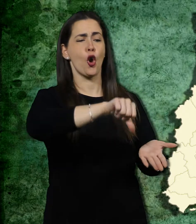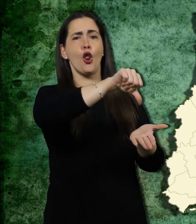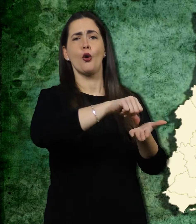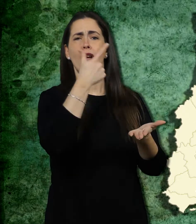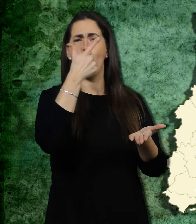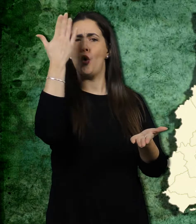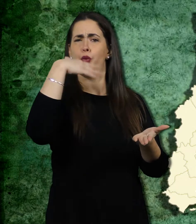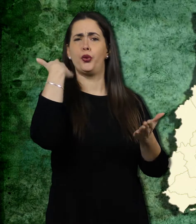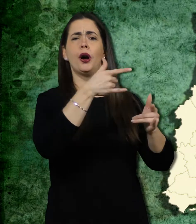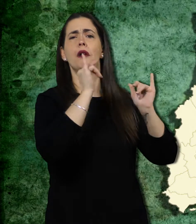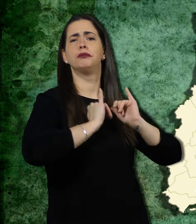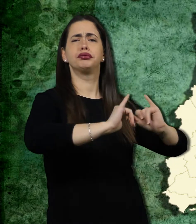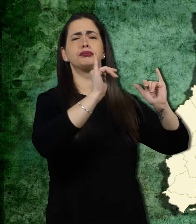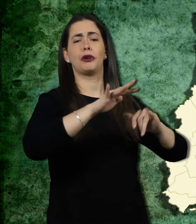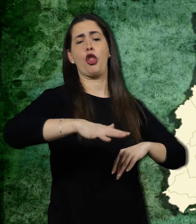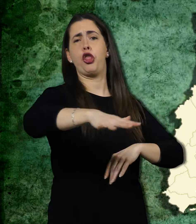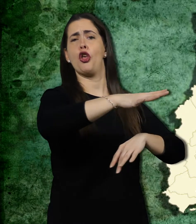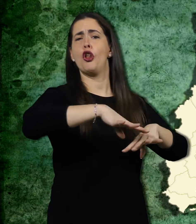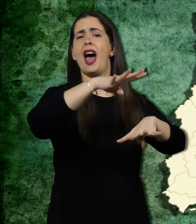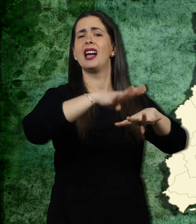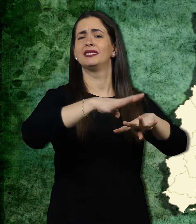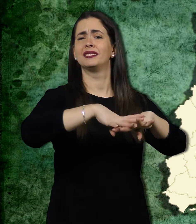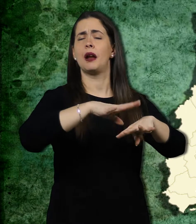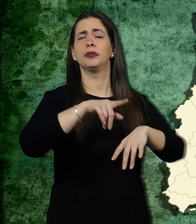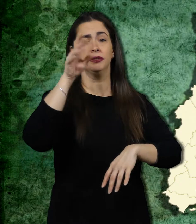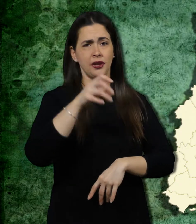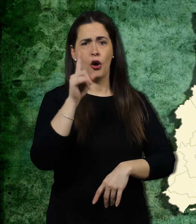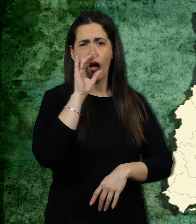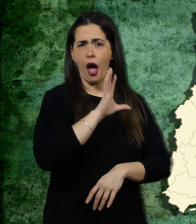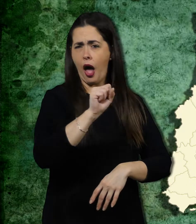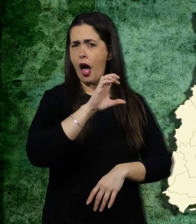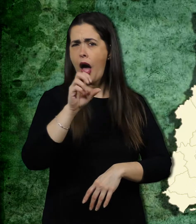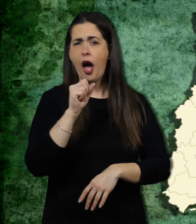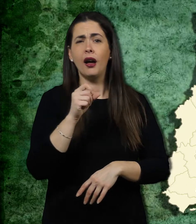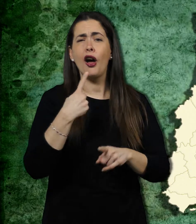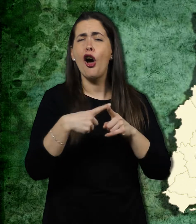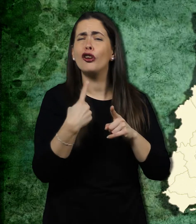Però passejant pel nucli antic i l'Eixample, el visitant descobreix autèntiques joies